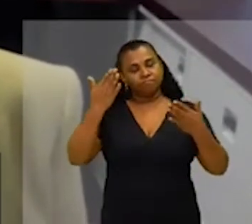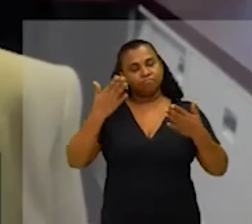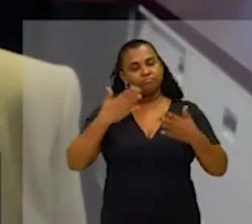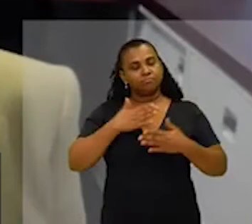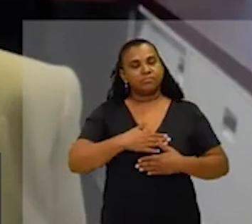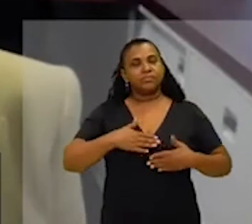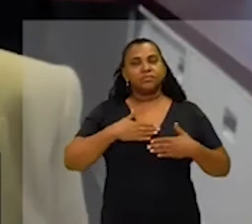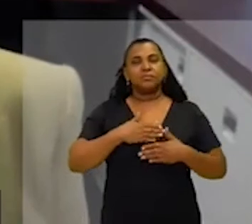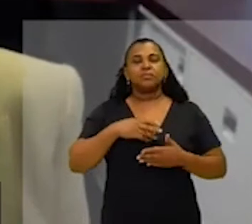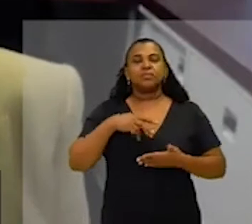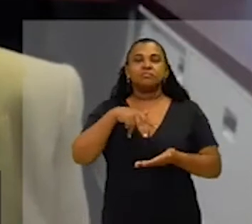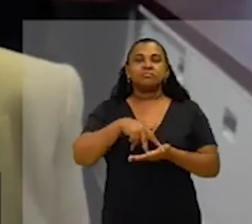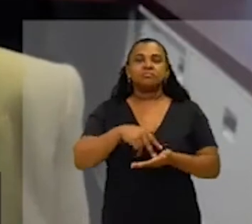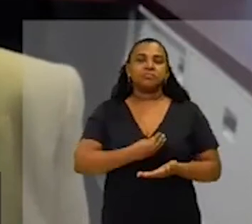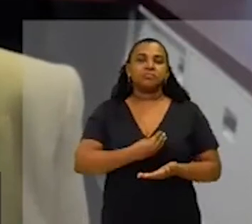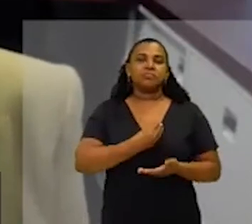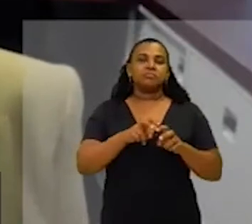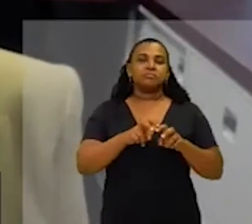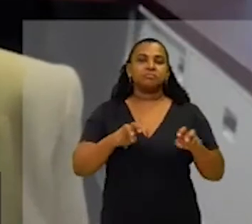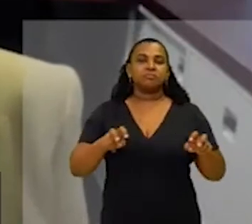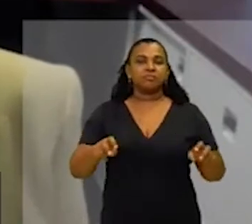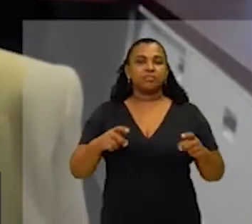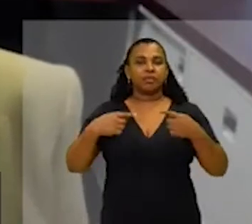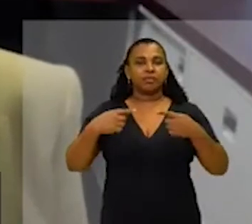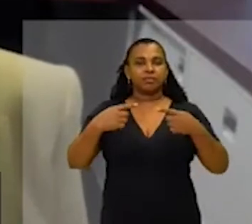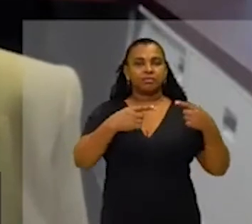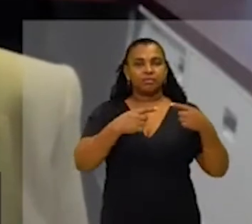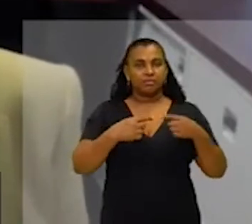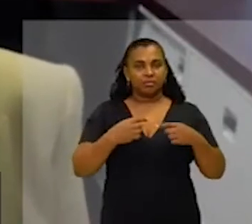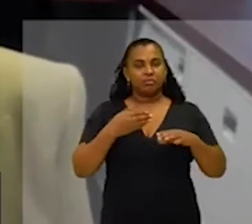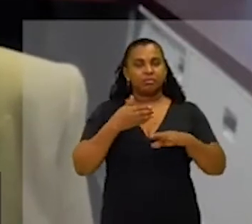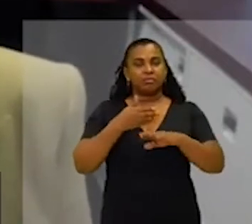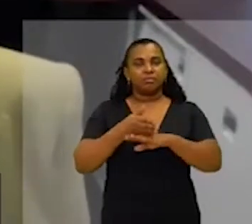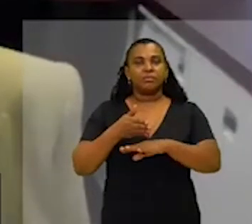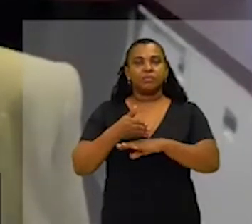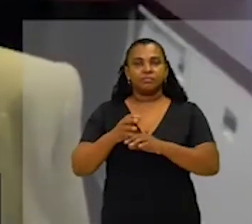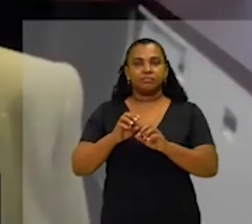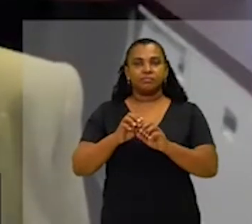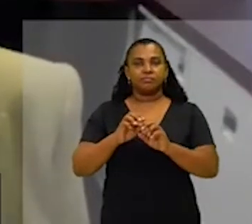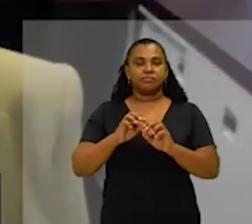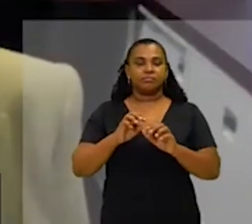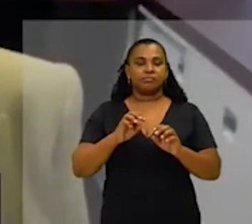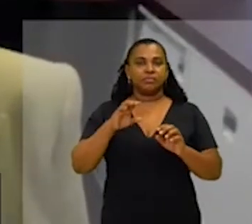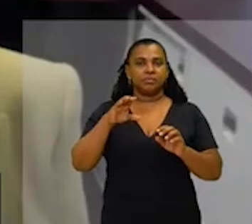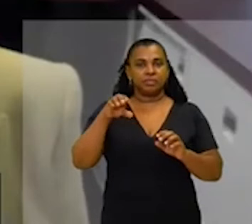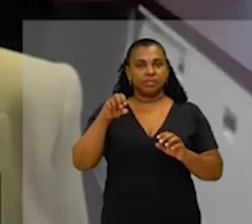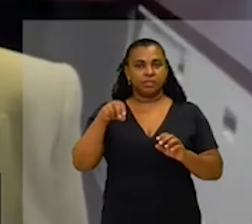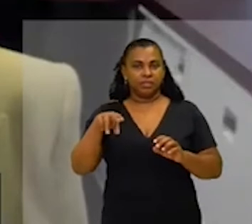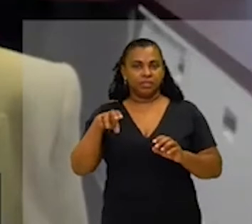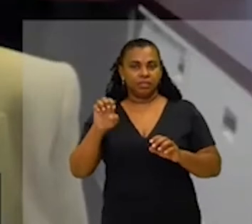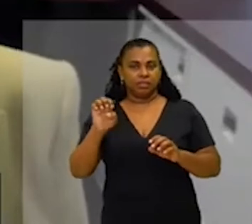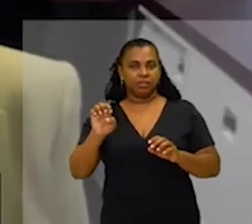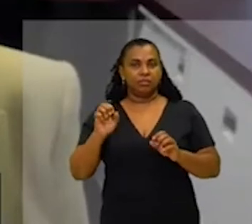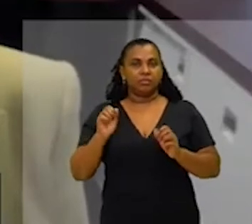mesa de debate foi mal renda maior participar desse ciclo no cmr com a companhia de luz